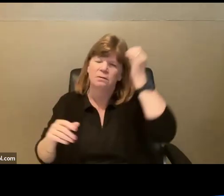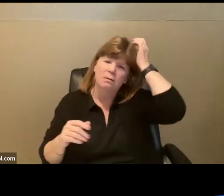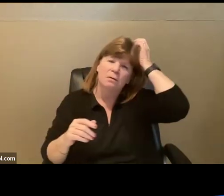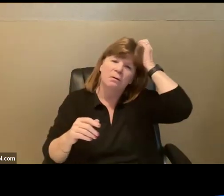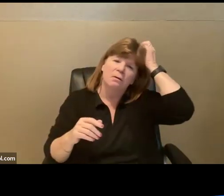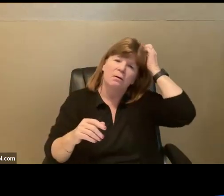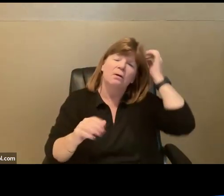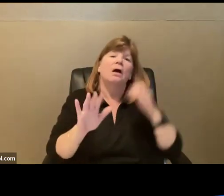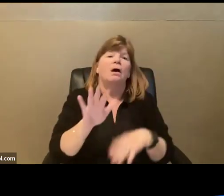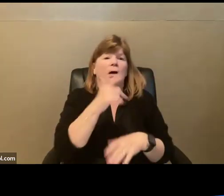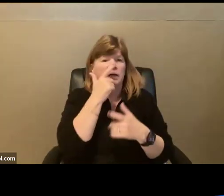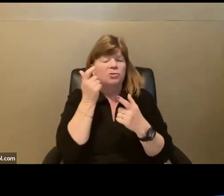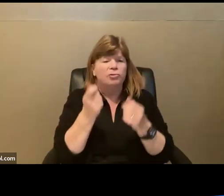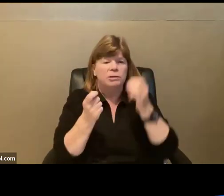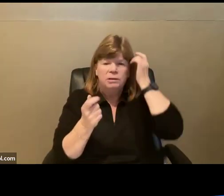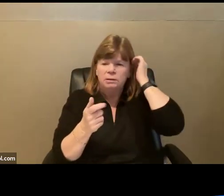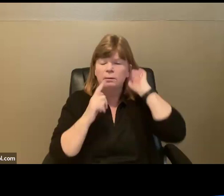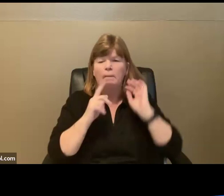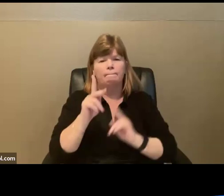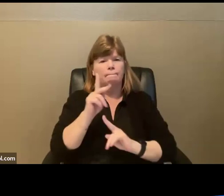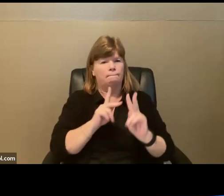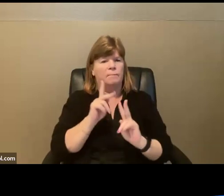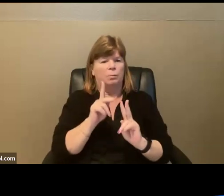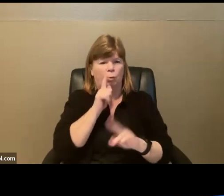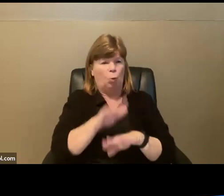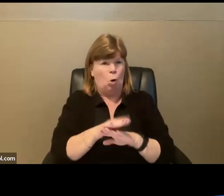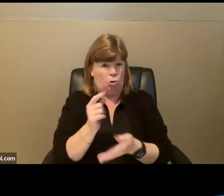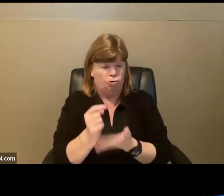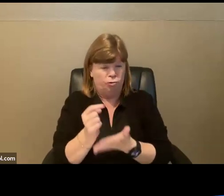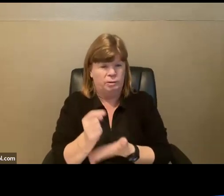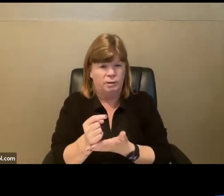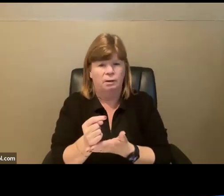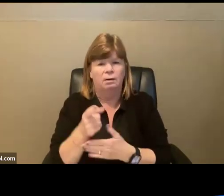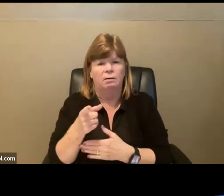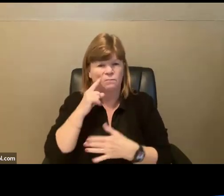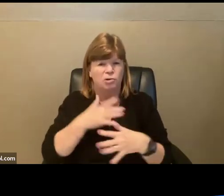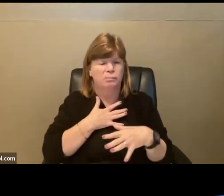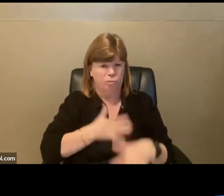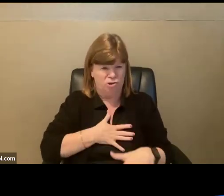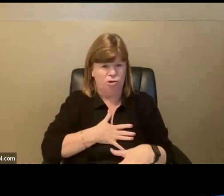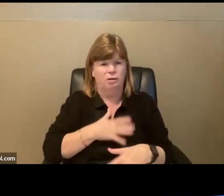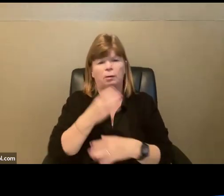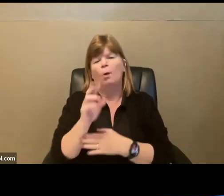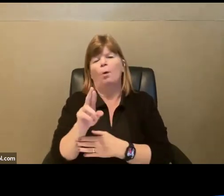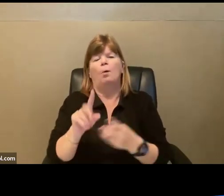Curiosamente, las personas que están en tratamiento para la depresión o que